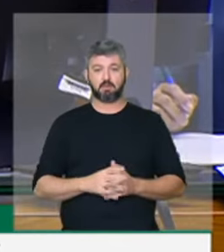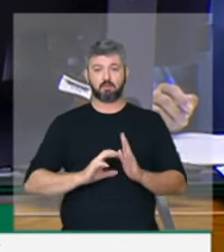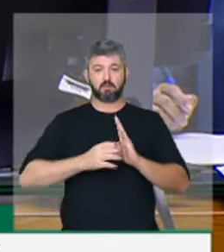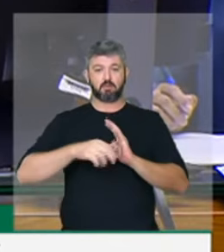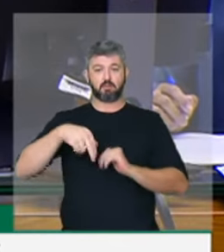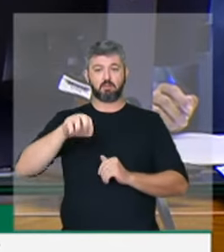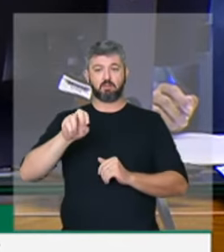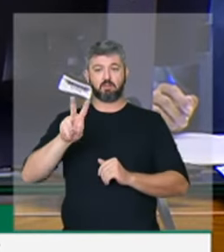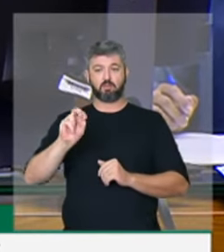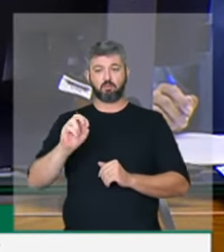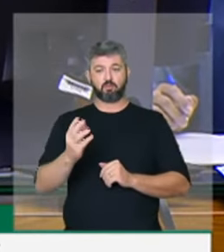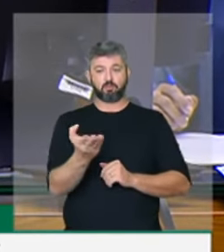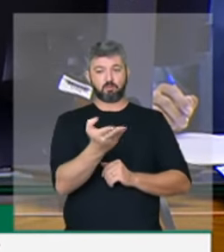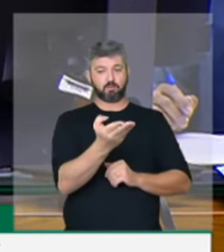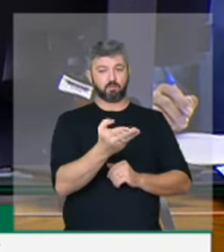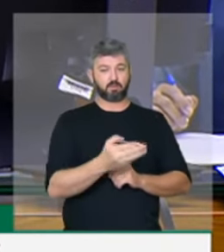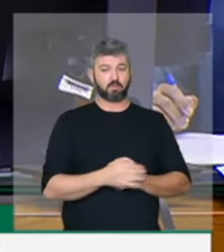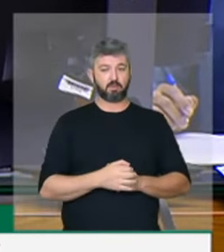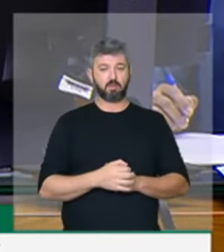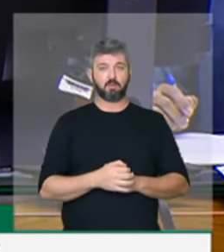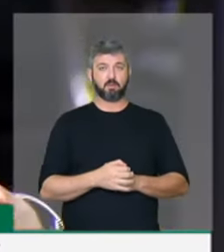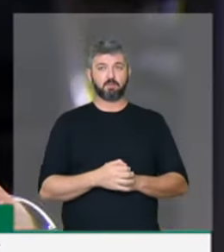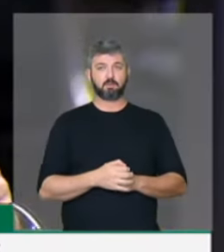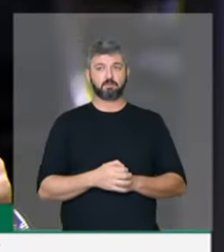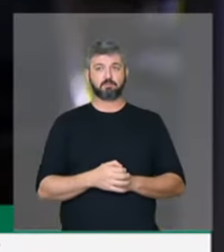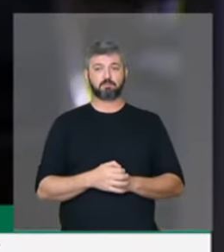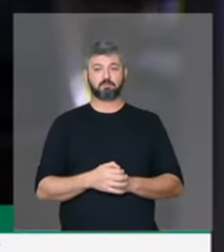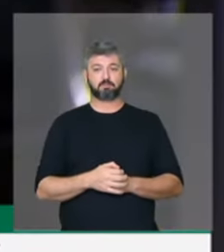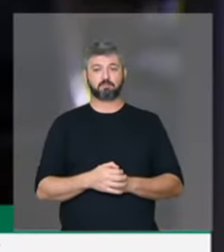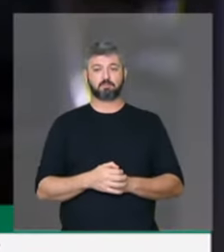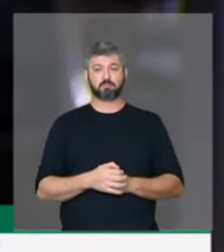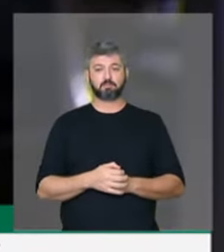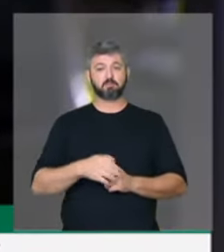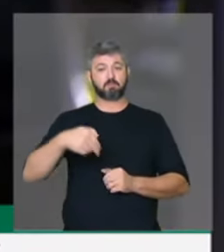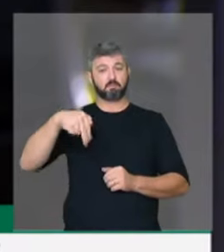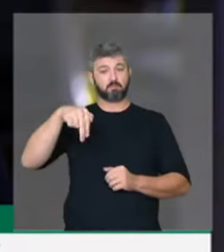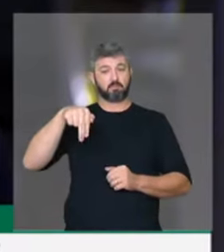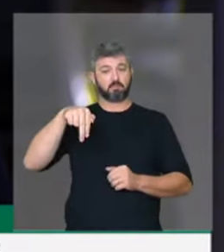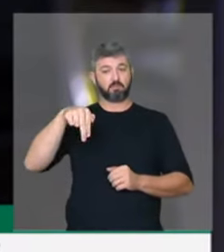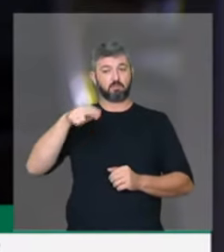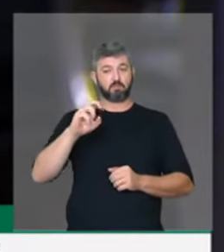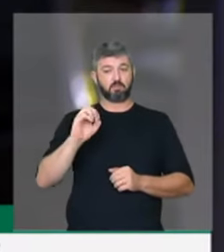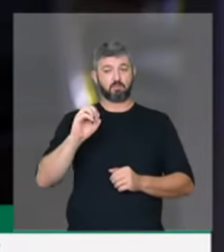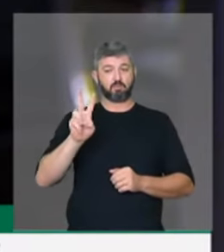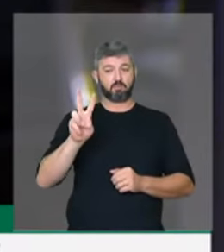ORIENTA SIM PELA URGÊNCIA. -- [PRESIDENTE]: COMO ORIENTA O NOVO? -- [DEPUTADO]: SENHOR PRESIDENTE, O NOVO TAMBÉM GOSTARIA DE.... ELOGIAR... ATITUDE DO CONGRESSO NACIONAL NA FIGURA DE V.EXA., TAMBÉM